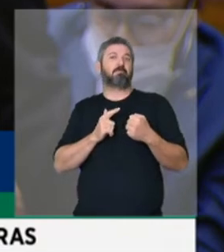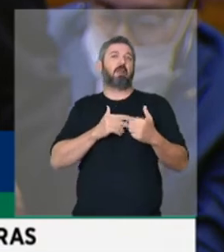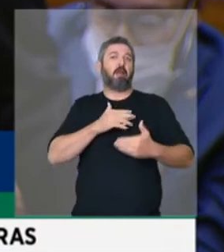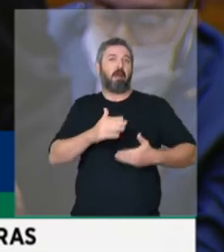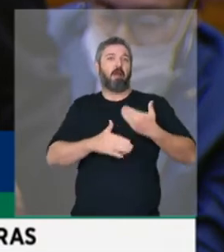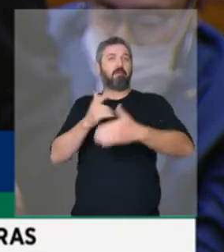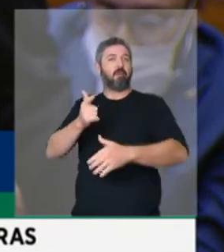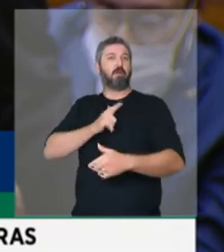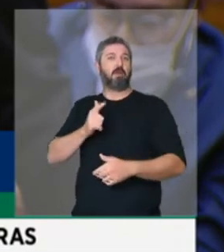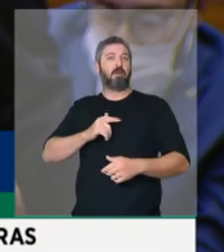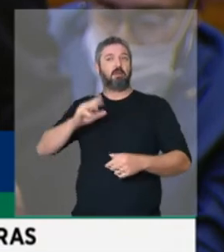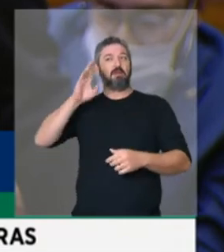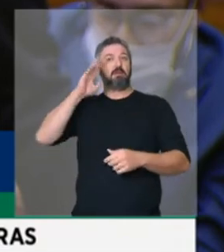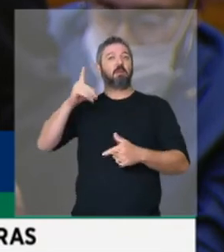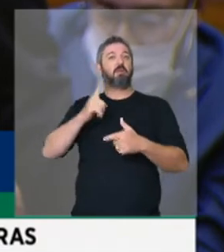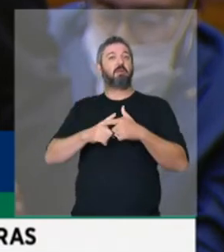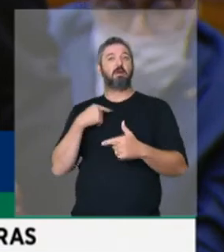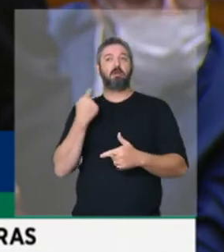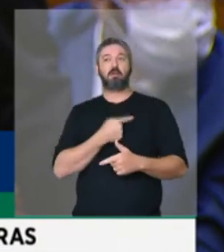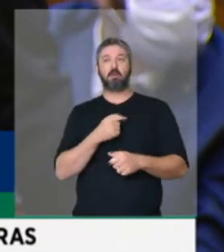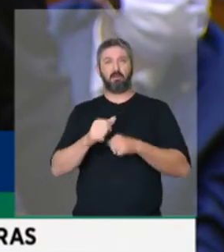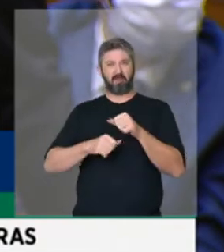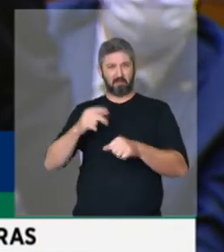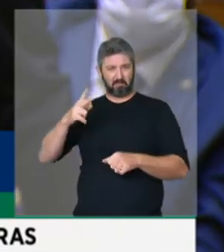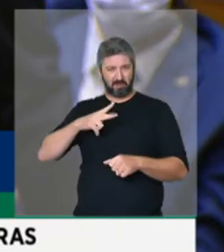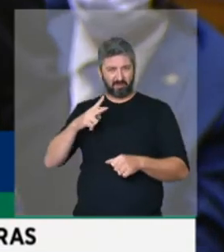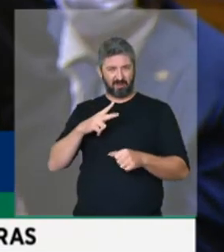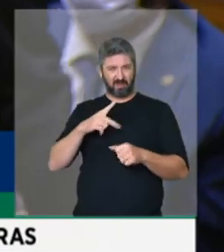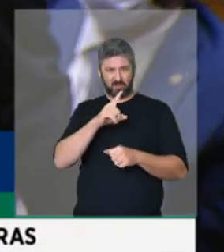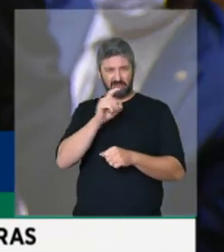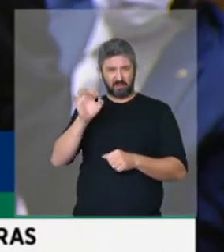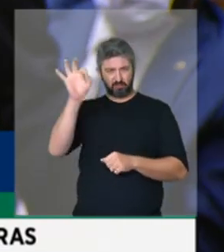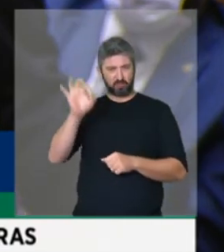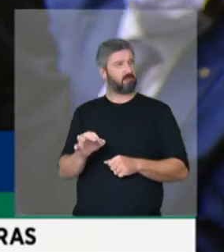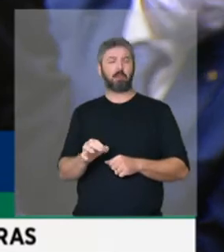PESADO, TÃO ONEROSO E NO CASO DA ELETROBRAS ESSA MEDIDA PROVISÓRIA E COM O PARECER